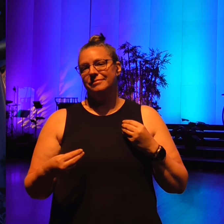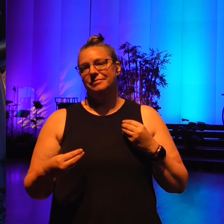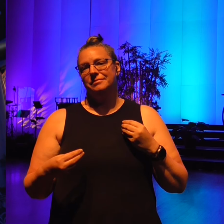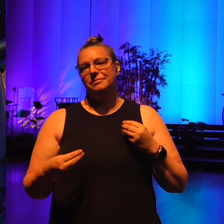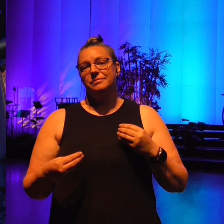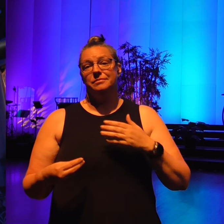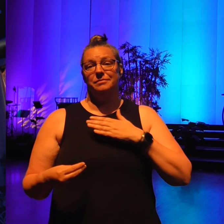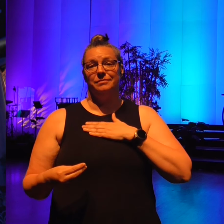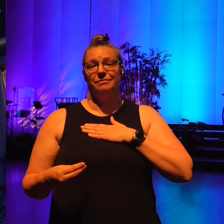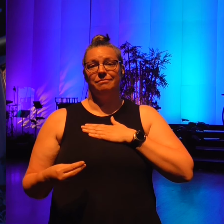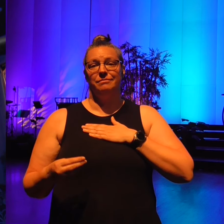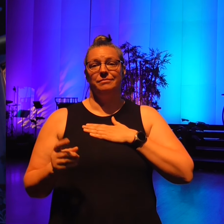para